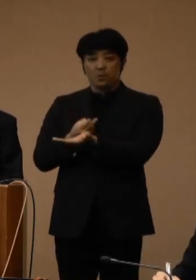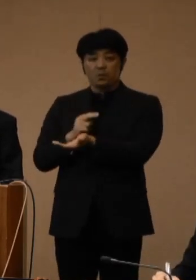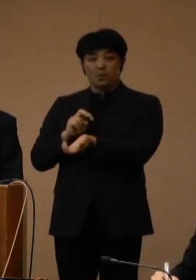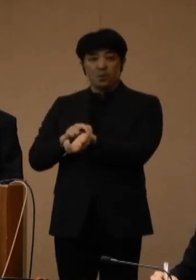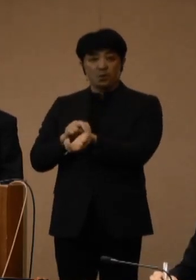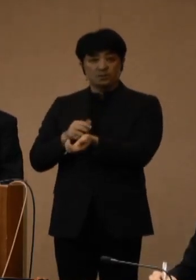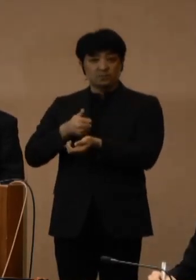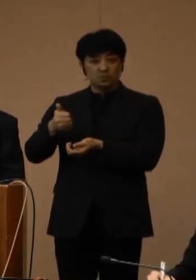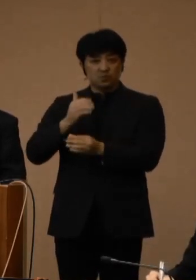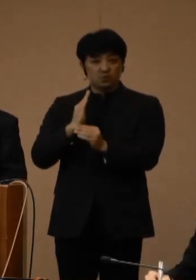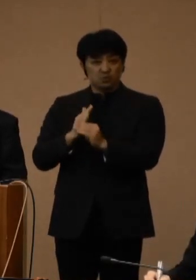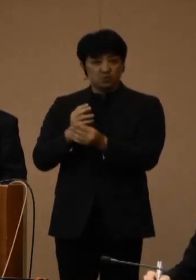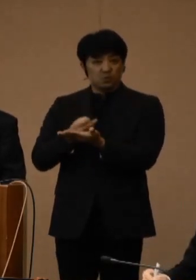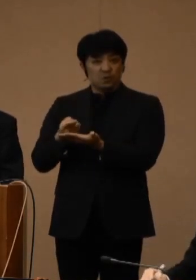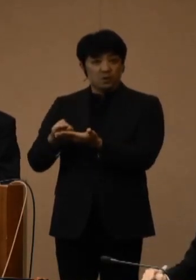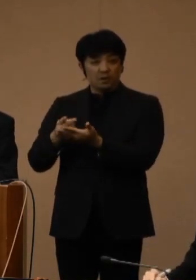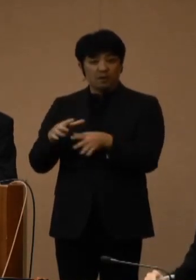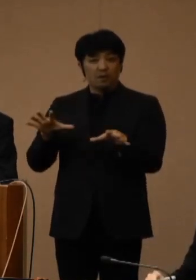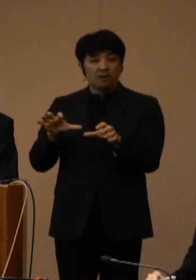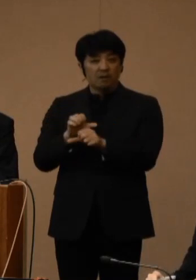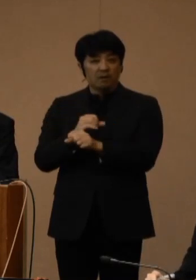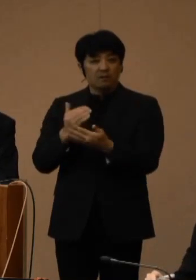始めているのです。